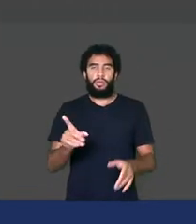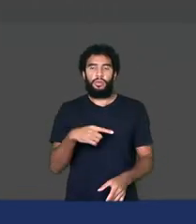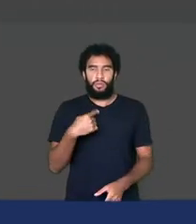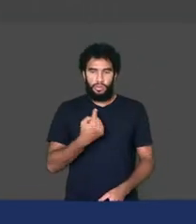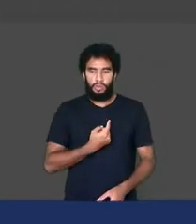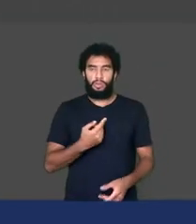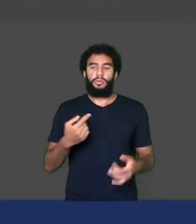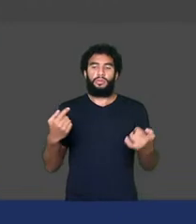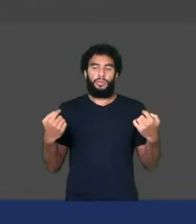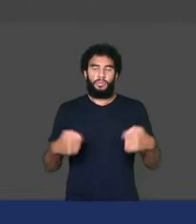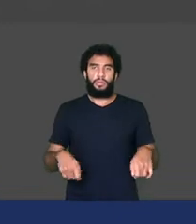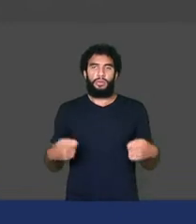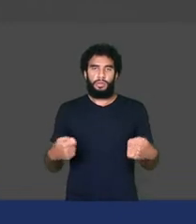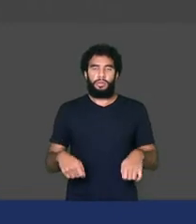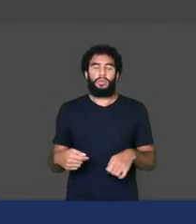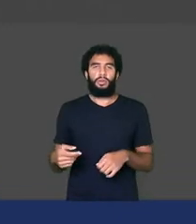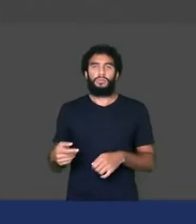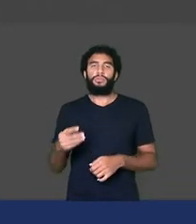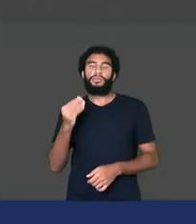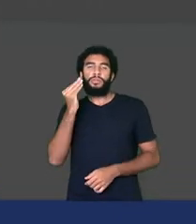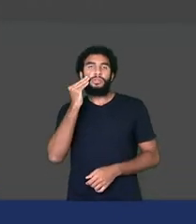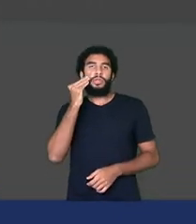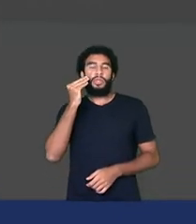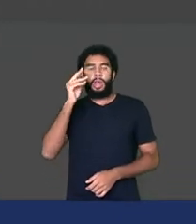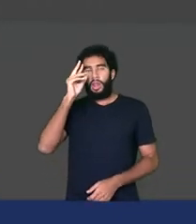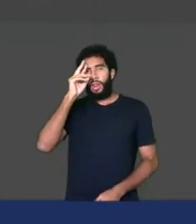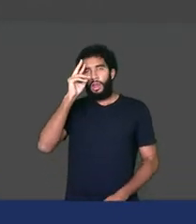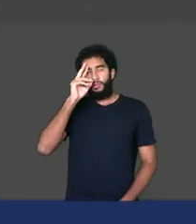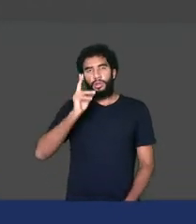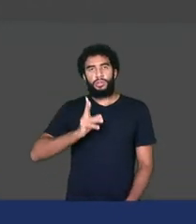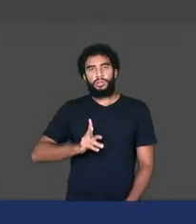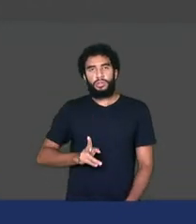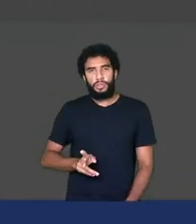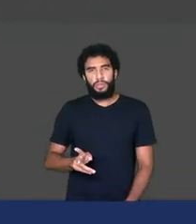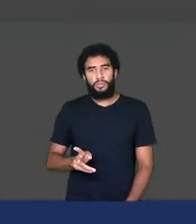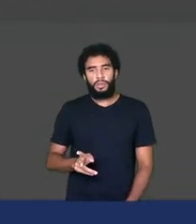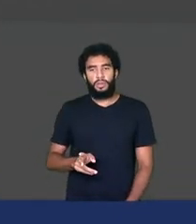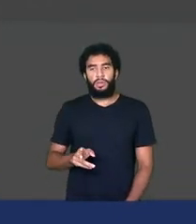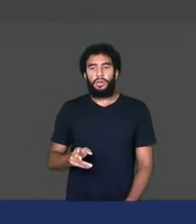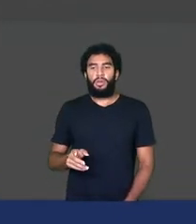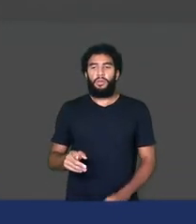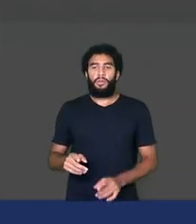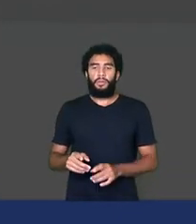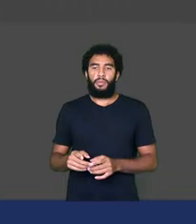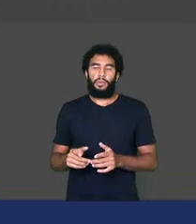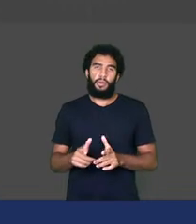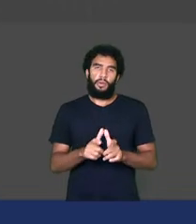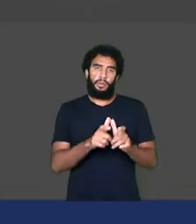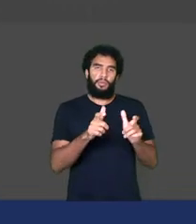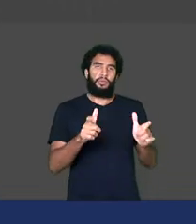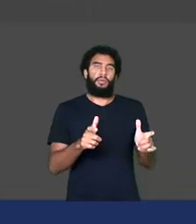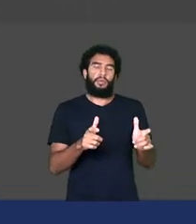DO GOVERNO BOLSONARO, EM PROL DA DESBUROCRATIZAÇÃO E DAS LIBERALIDADES É ISSO QUE NÓS TEMOS QUE BUSCAR RECONHECIMENTO, UMA VEZ QUE NÃO CONTAMOS COM O